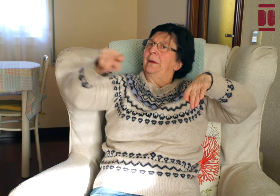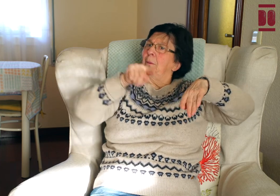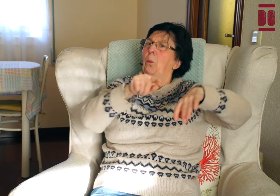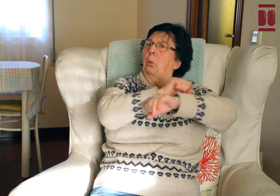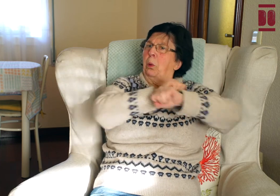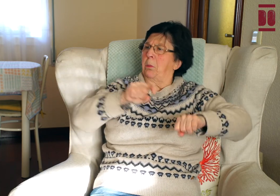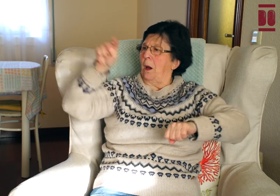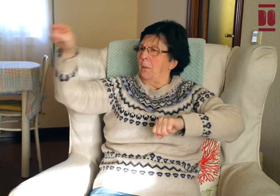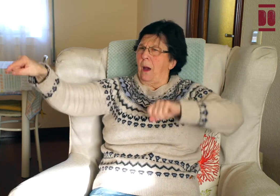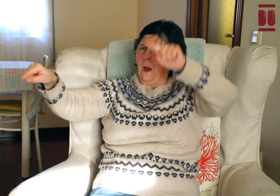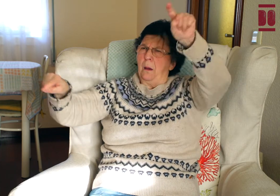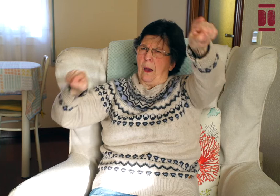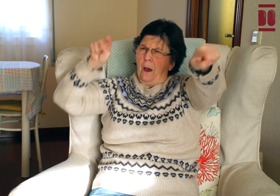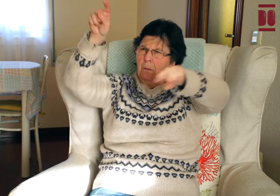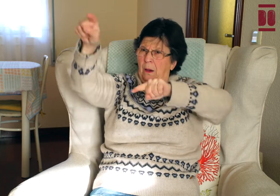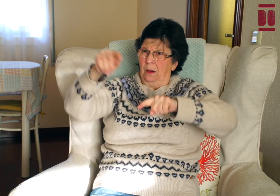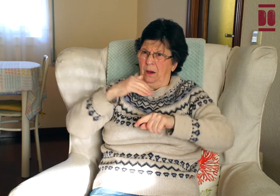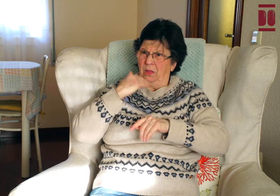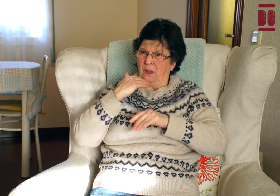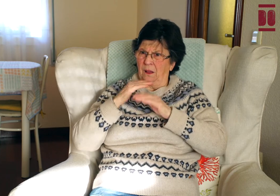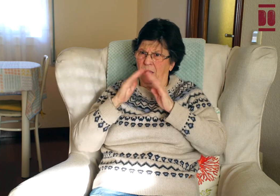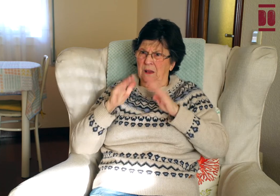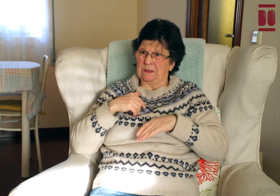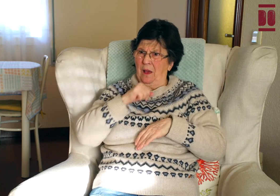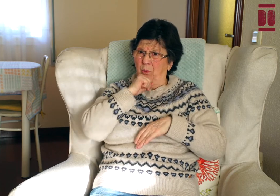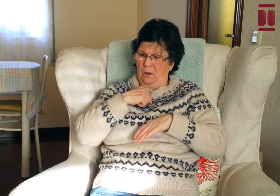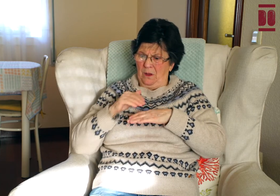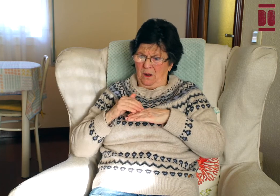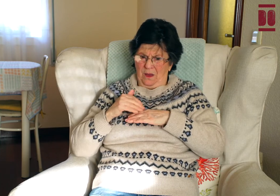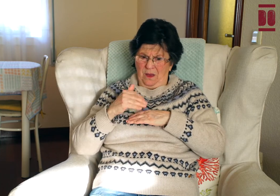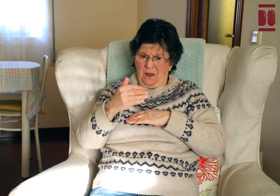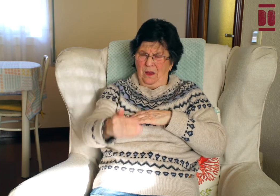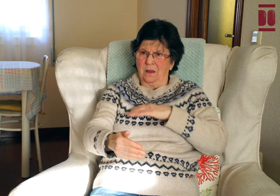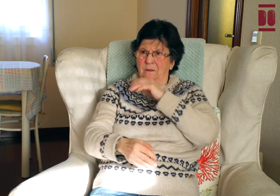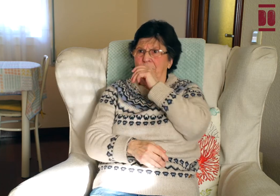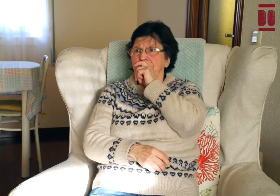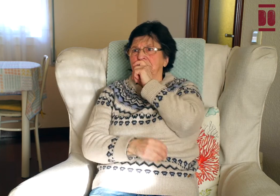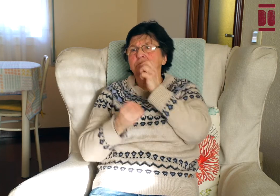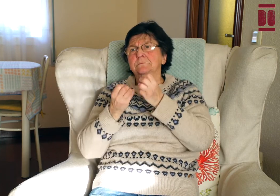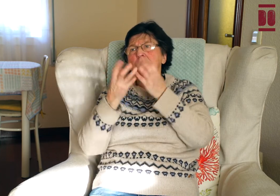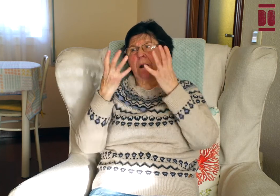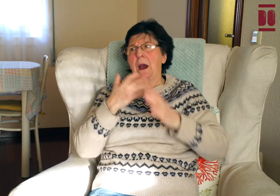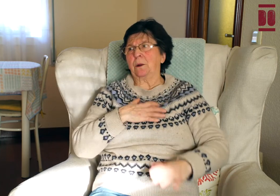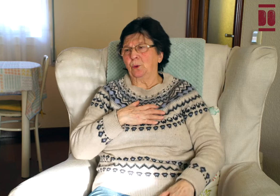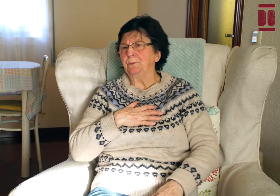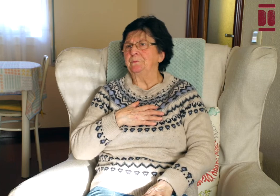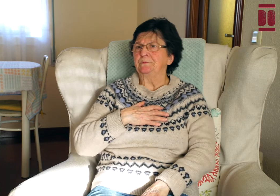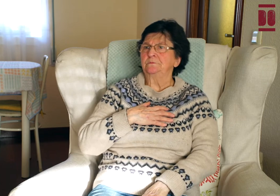cerca del hoyo. La bomba cayó muy próxima a la casa de mi abuela, muy cerca, fuera. ¡Fue un milagro!